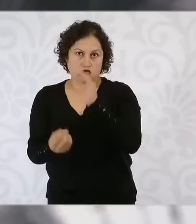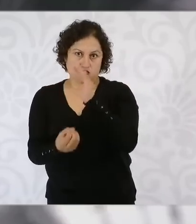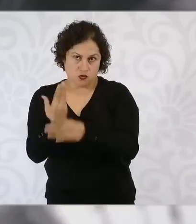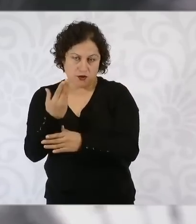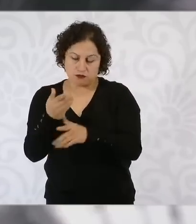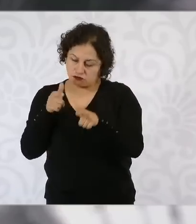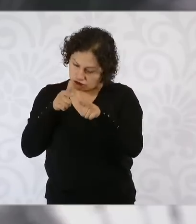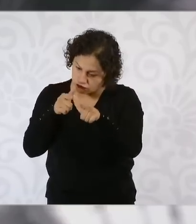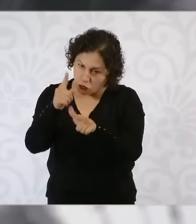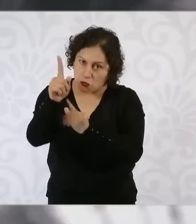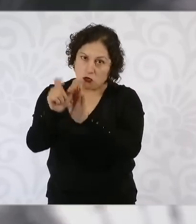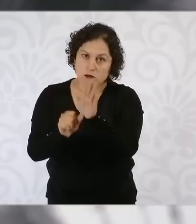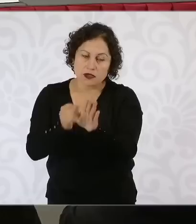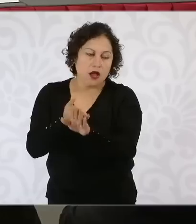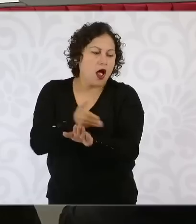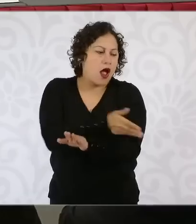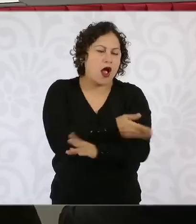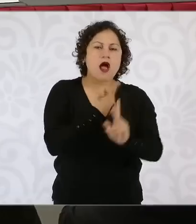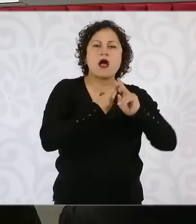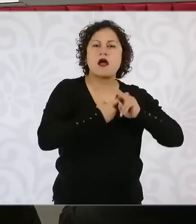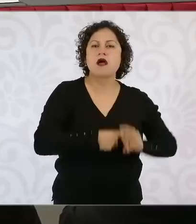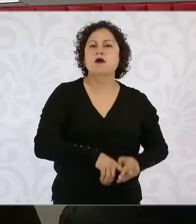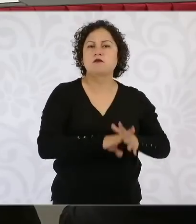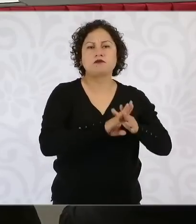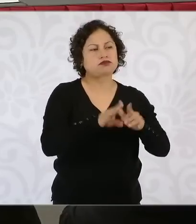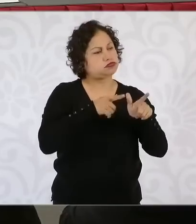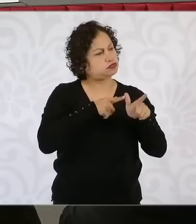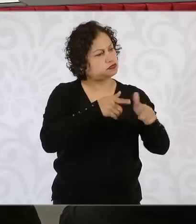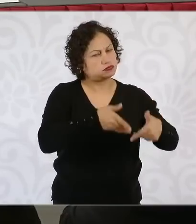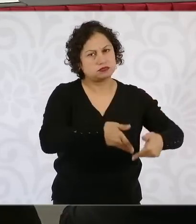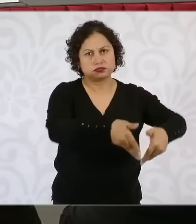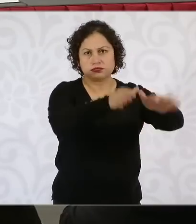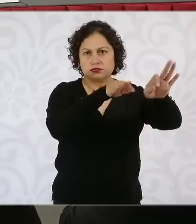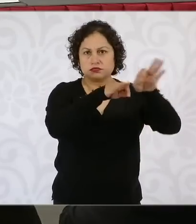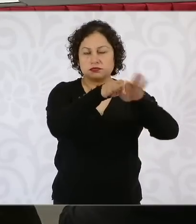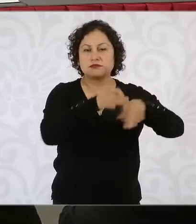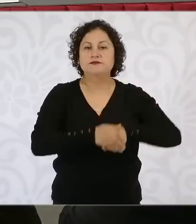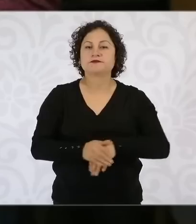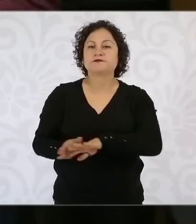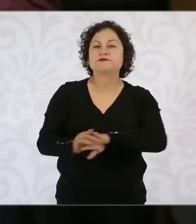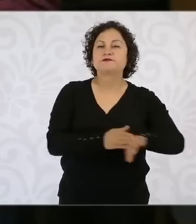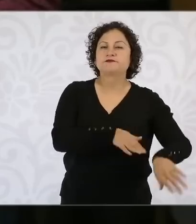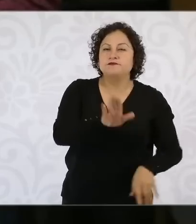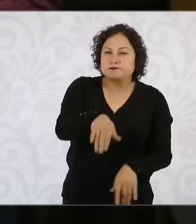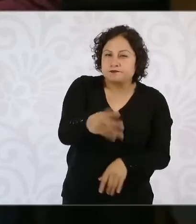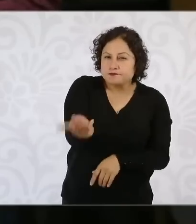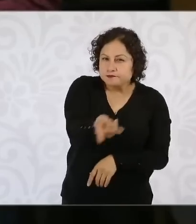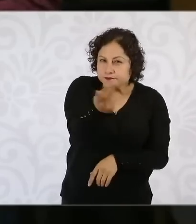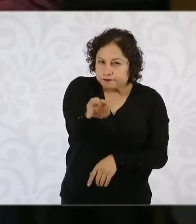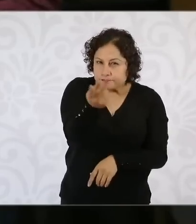nivel que ya tenemos presidenta qué opina sobre también lases que ya ha habido las manifestaciones